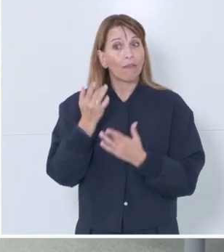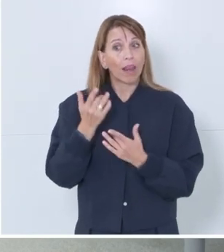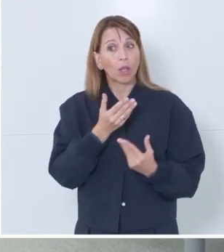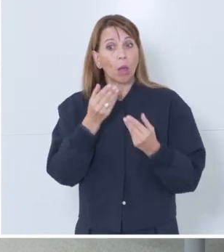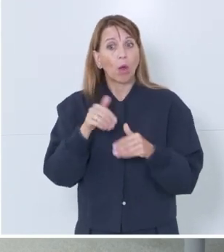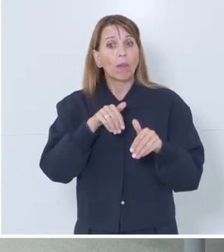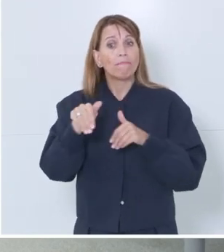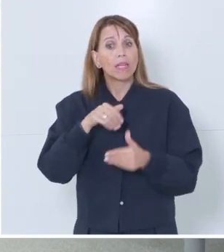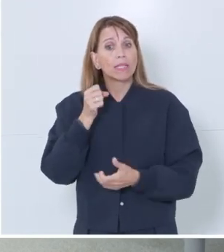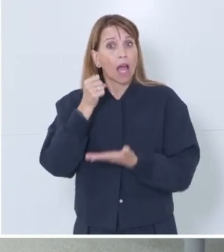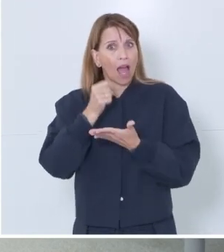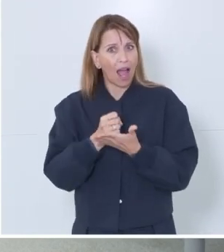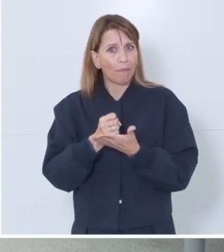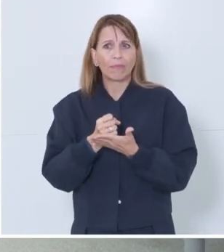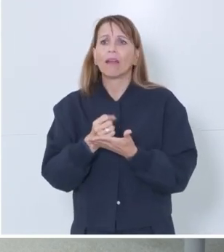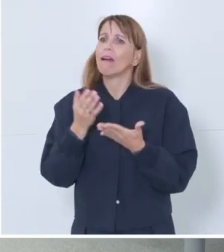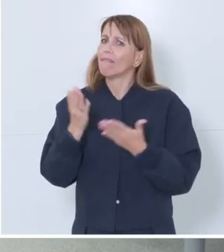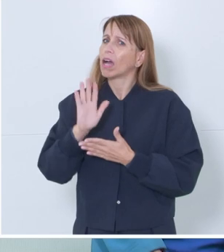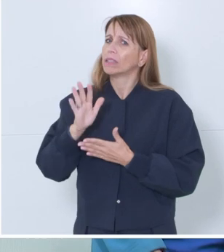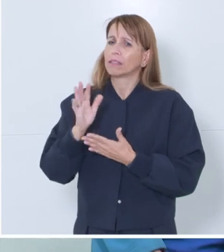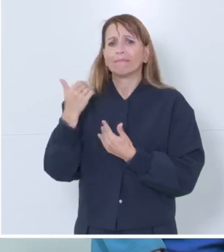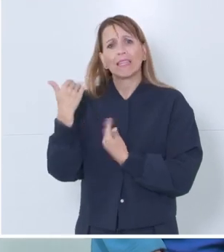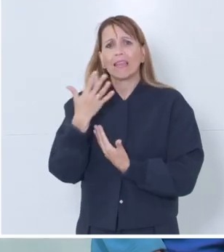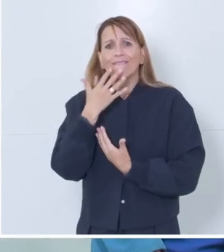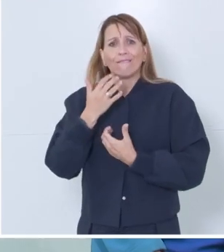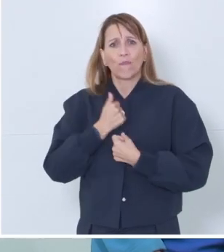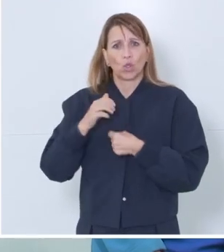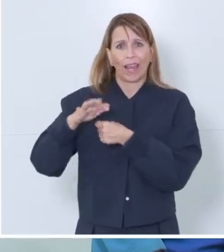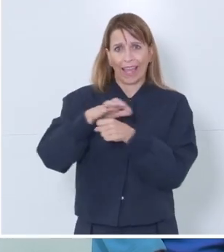Plakolm: Vielen Dank für diese vielen Fragen, ich werd der Reihe nach abarbeiten.